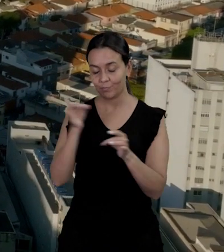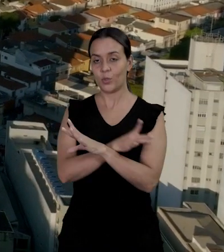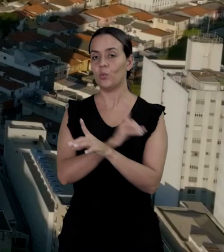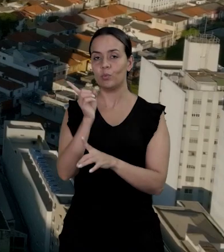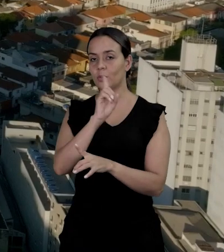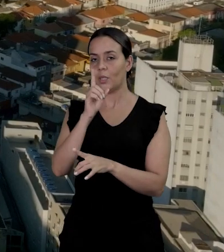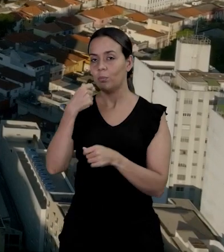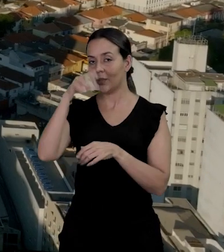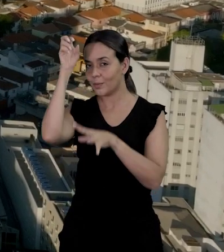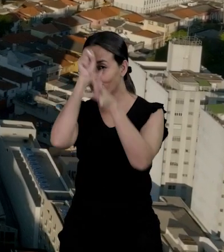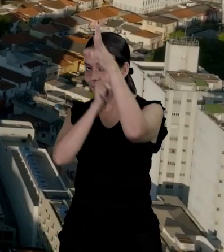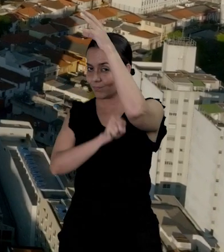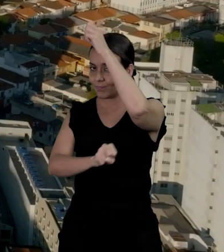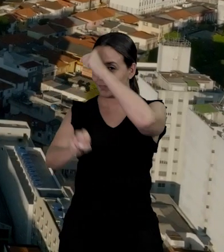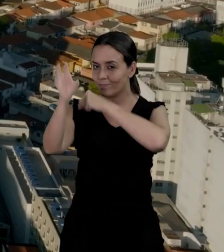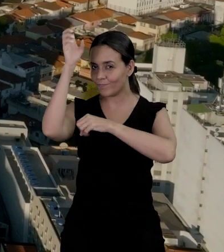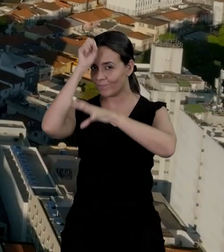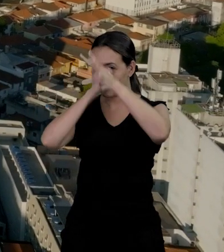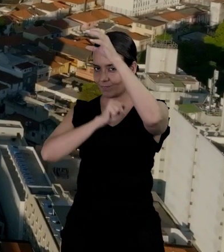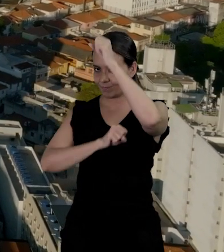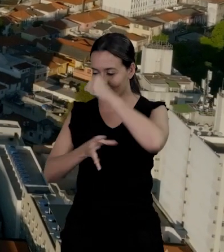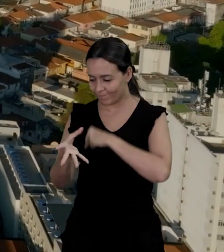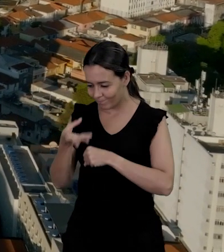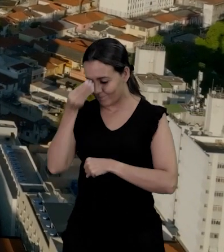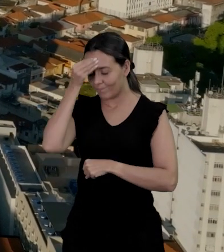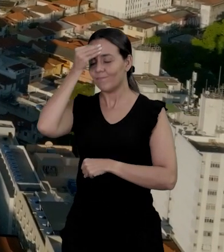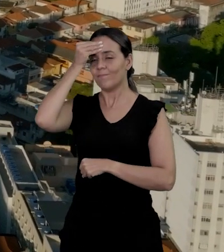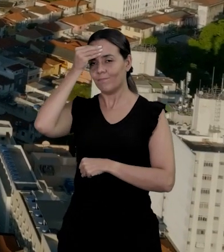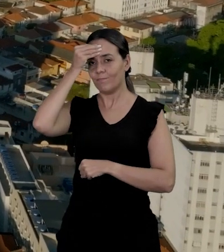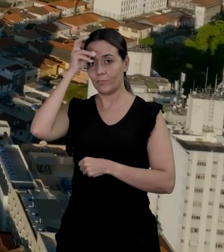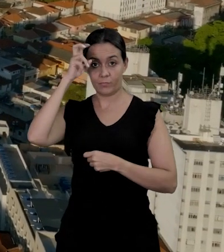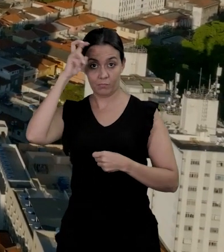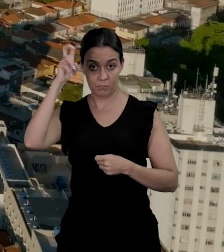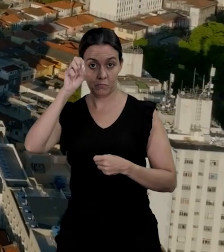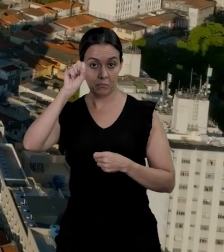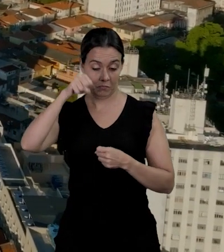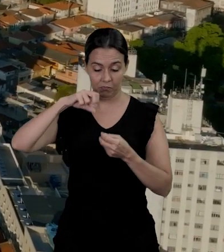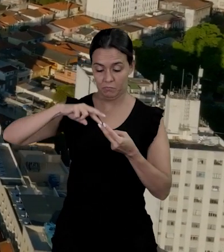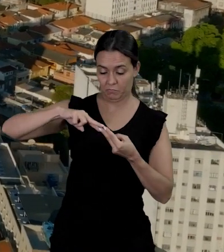a gente tem que ser educado, e a maior parte de nós não foi. A inteligência nasce com a gente,